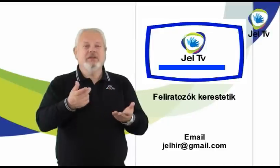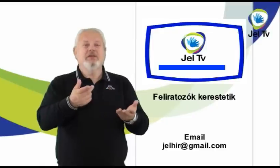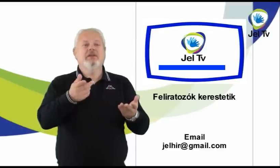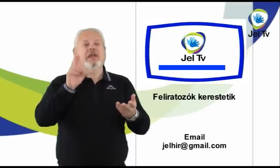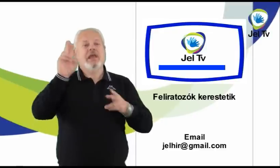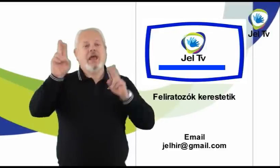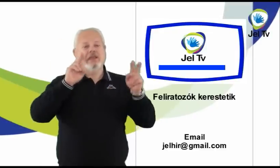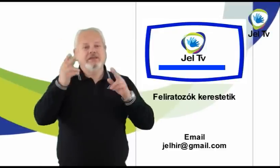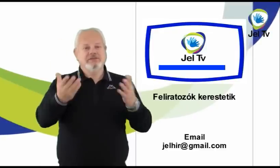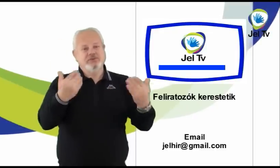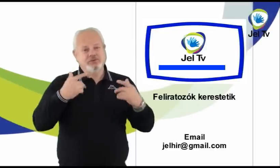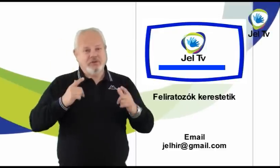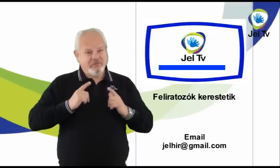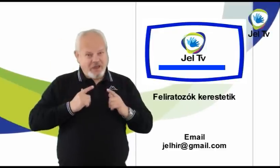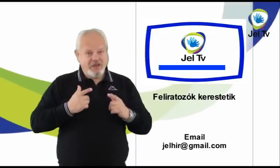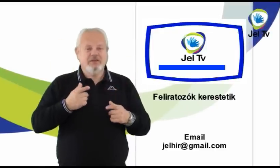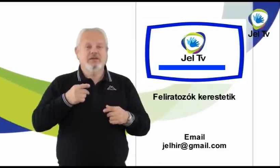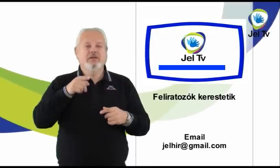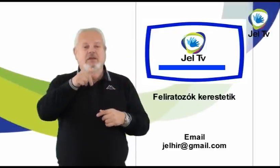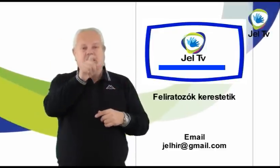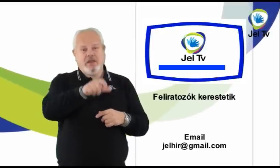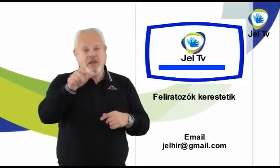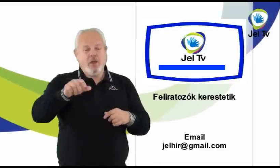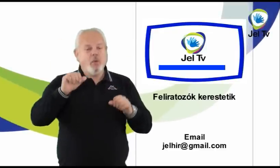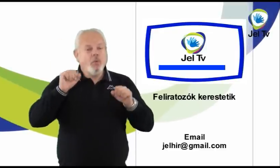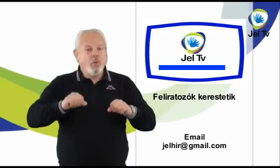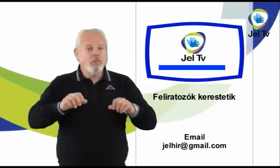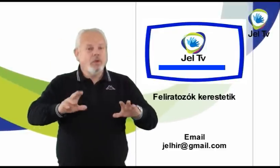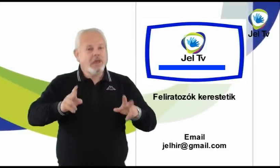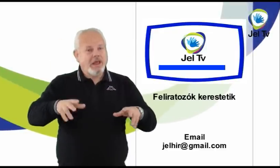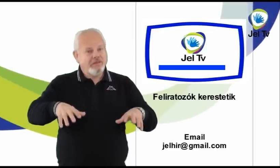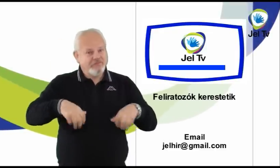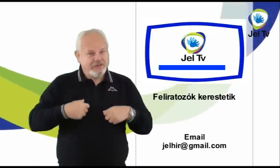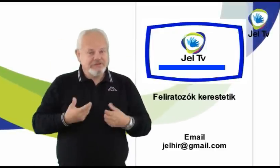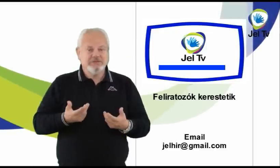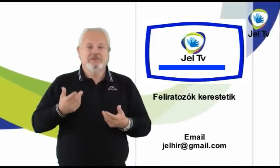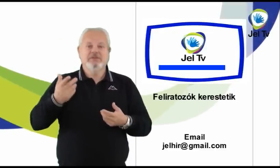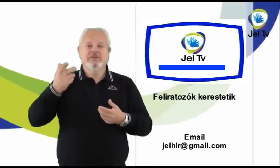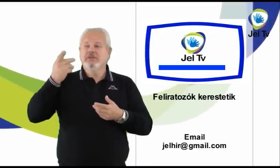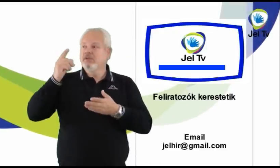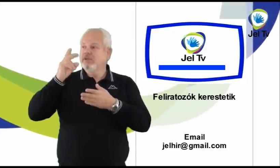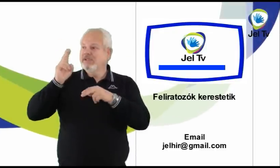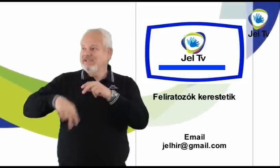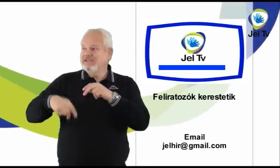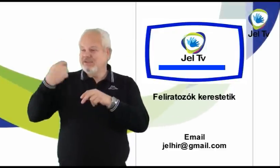A jelentkezéseket várjuk. Kérjük, hogy akik jelentkeznek, azok vegyék komolyan ezt a munkát.